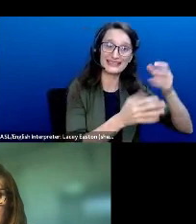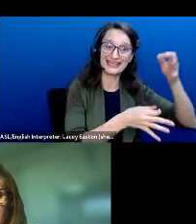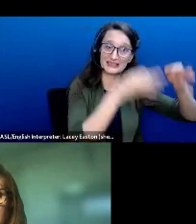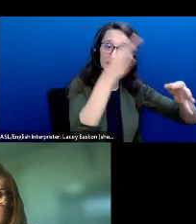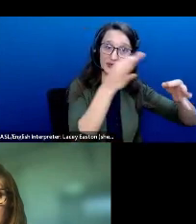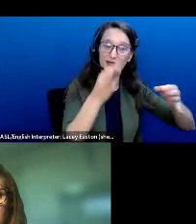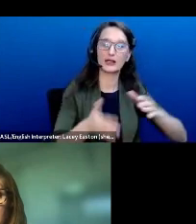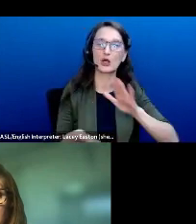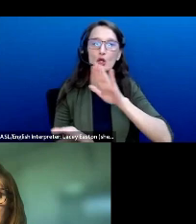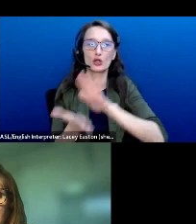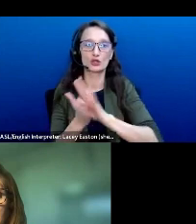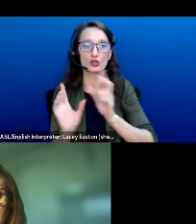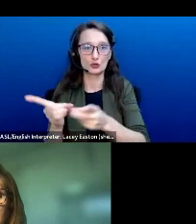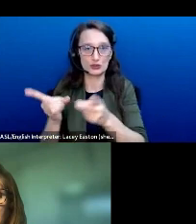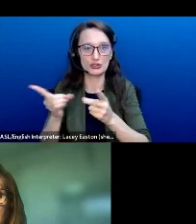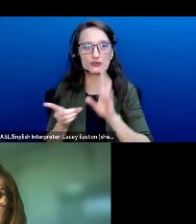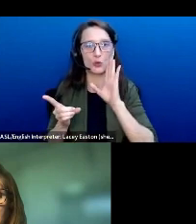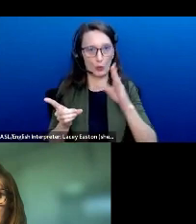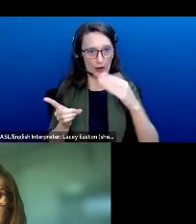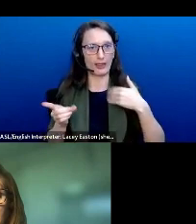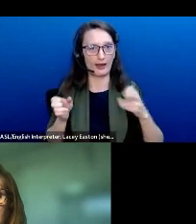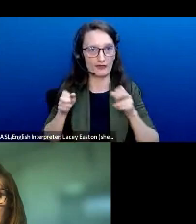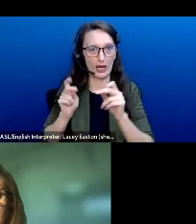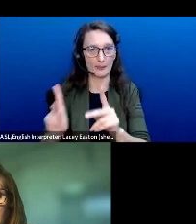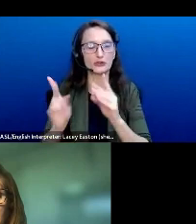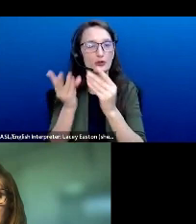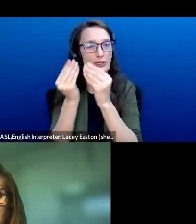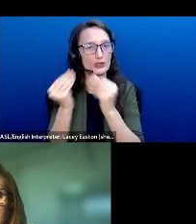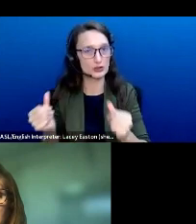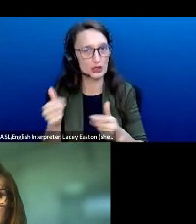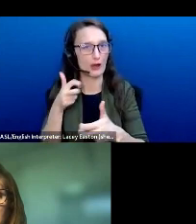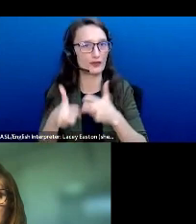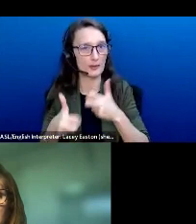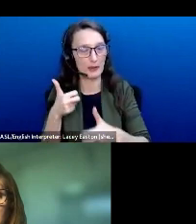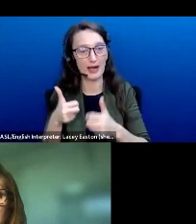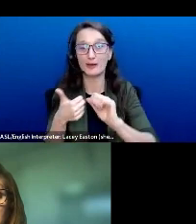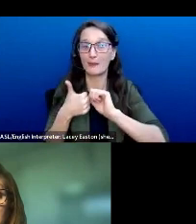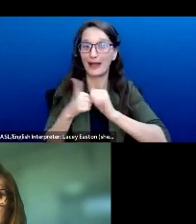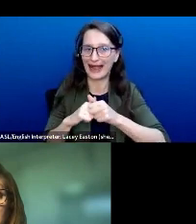la oportunidad de resolver el asunto convocando una sesión de resolución, una